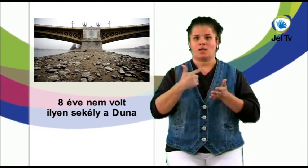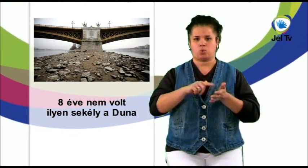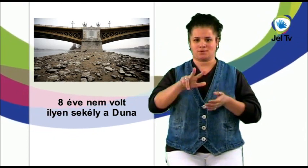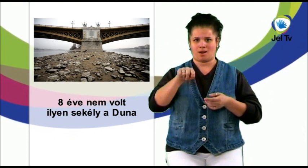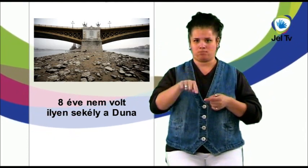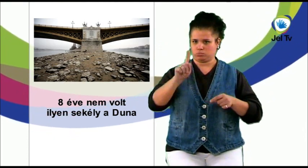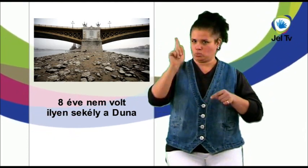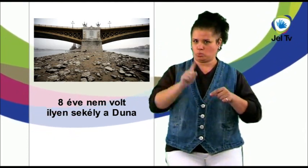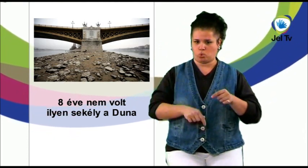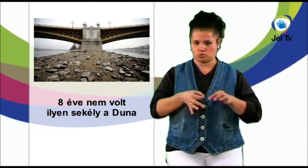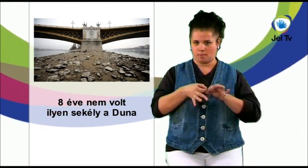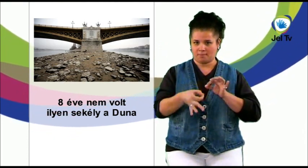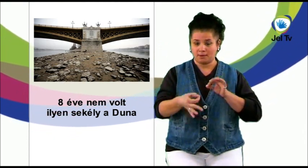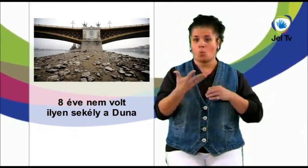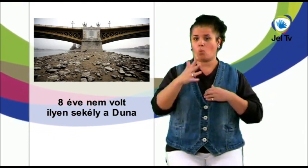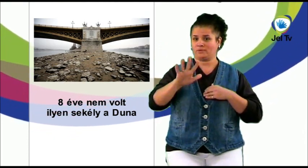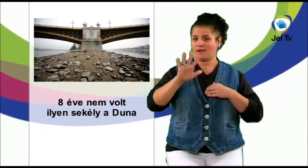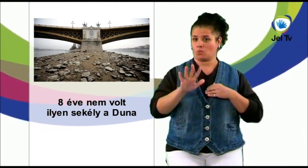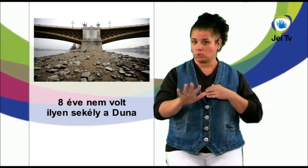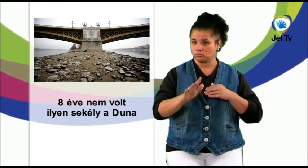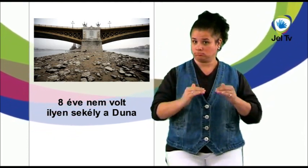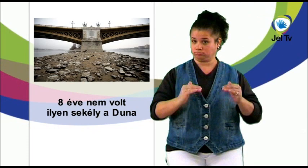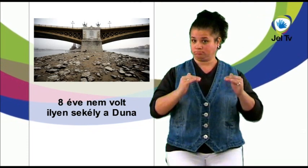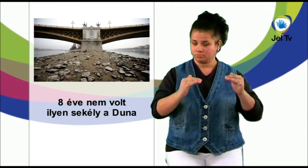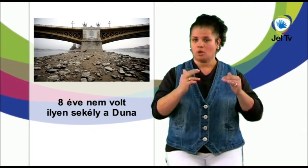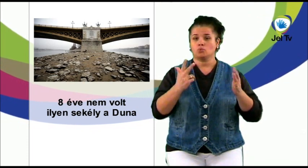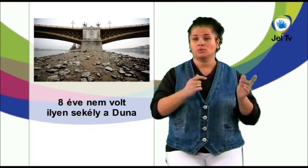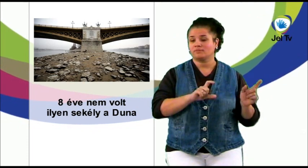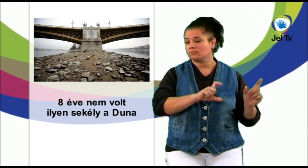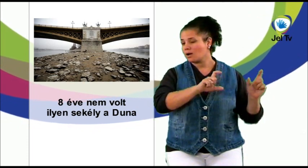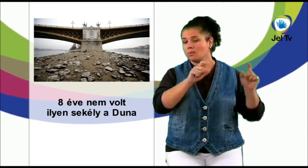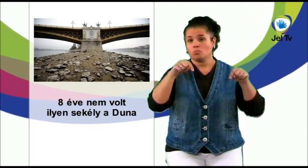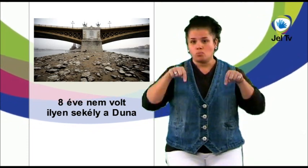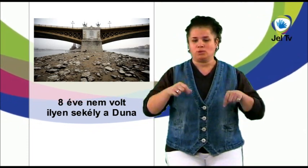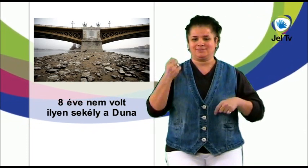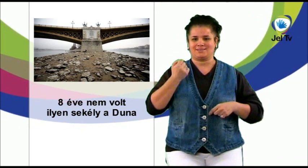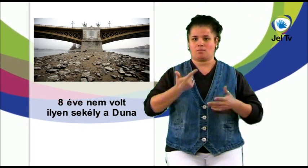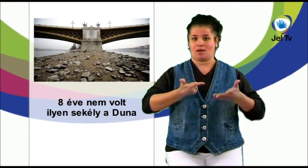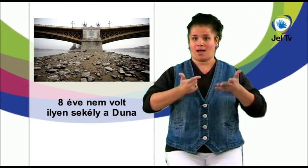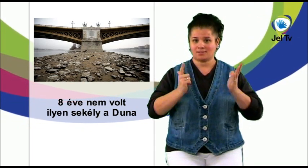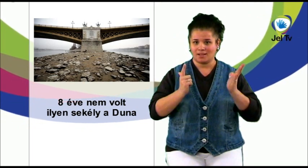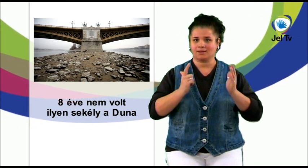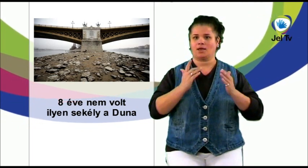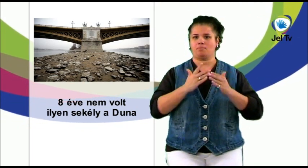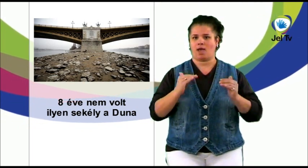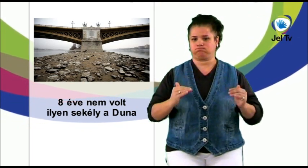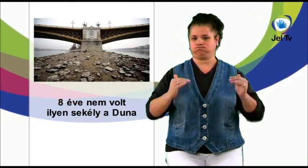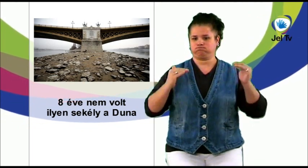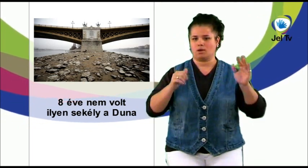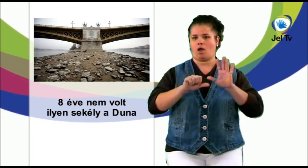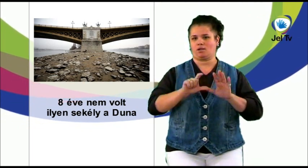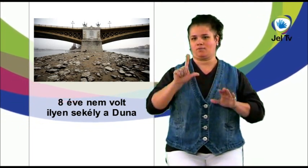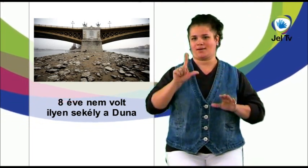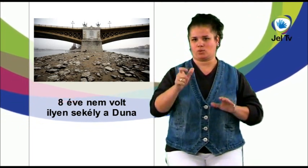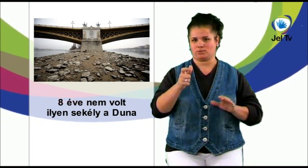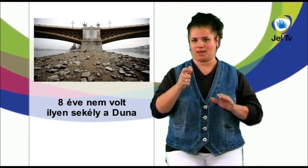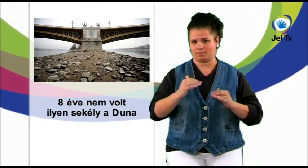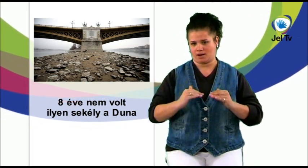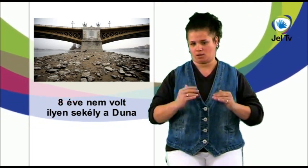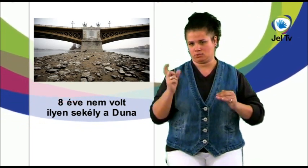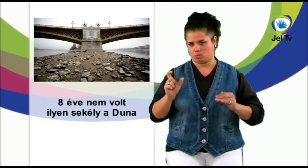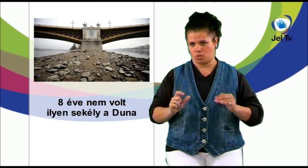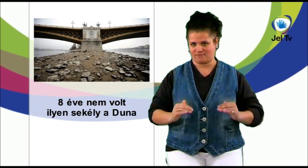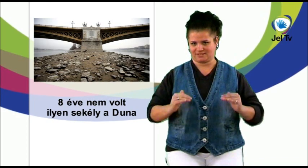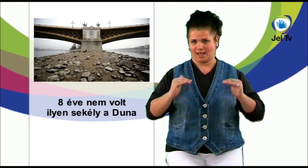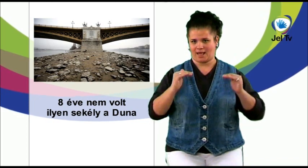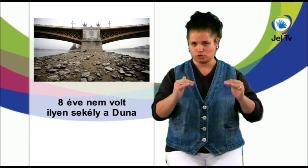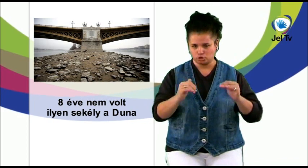2003-ban 55 cm volt. Idén december 7-én már 62 cm.